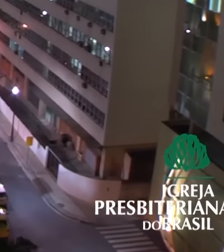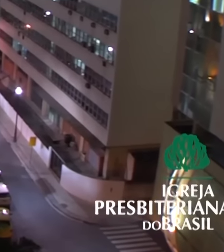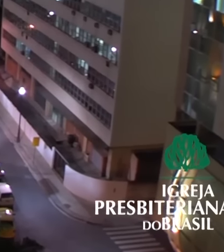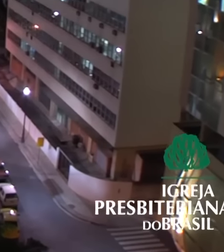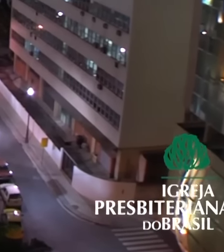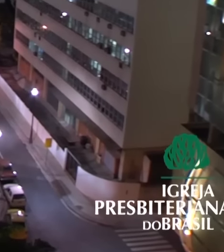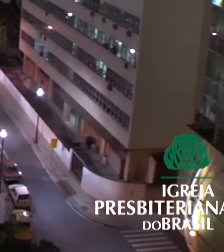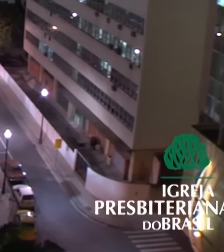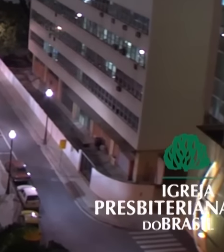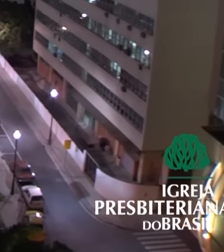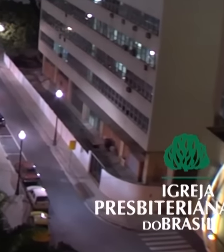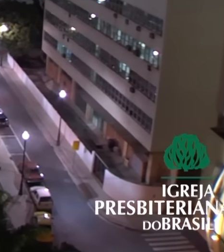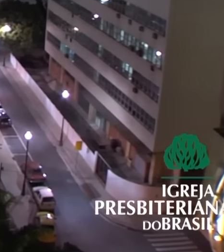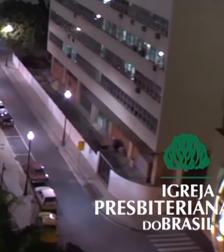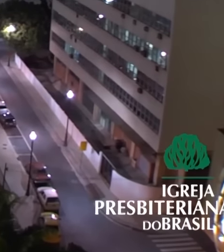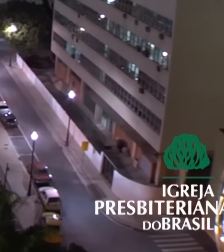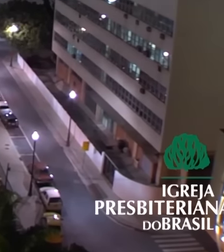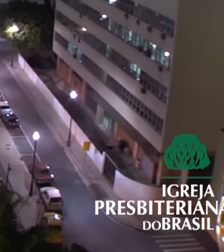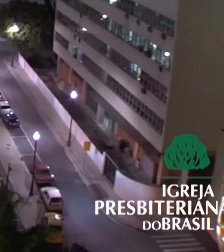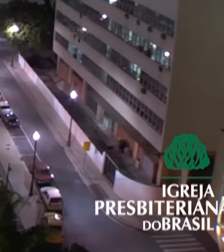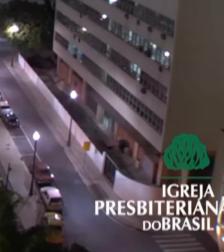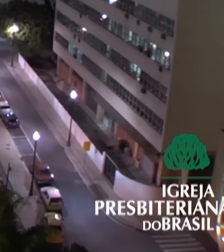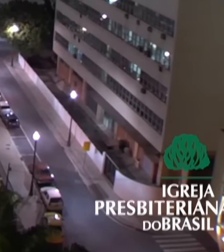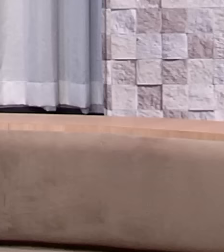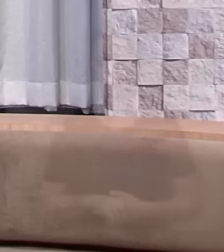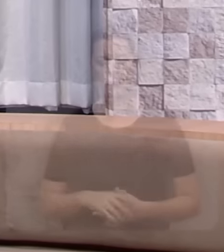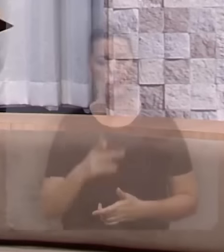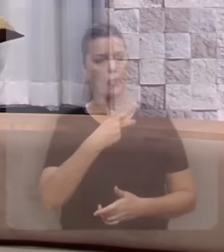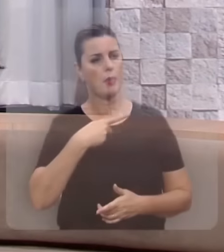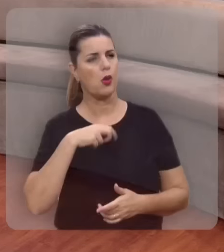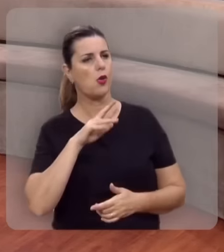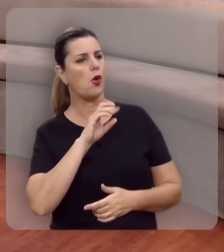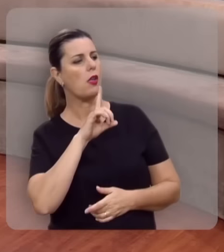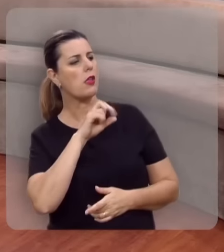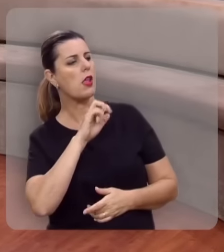evangelizando o Brasil. Pastor Rodrigo que